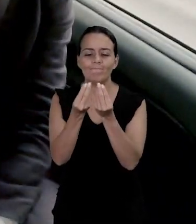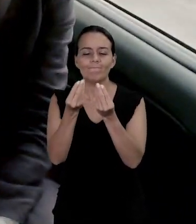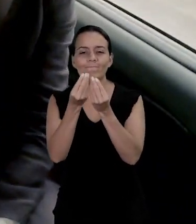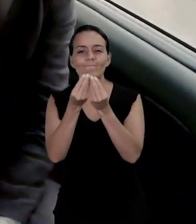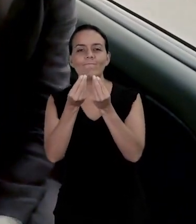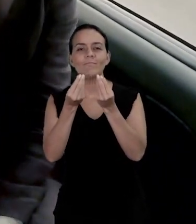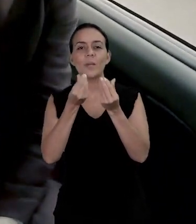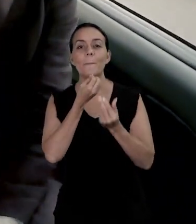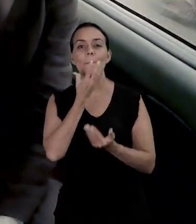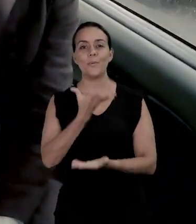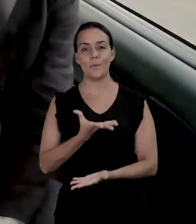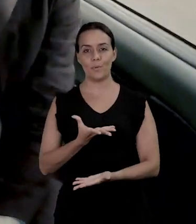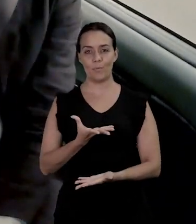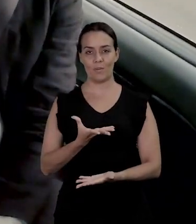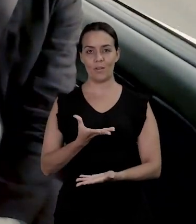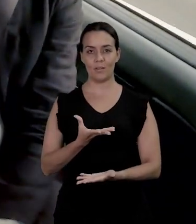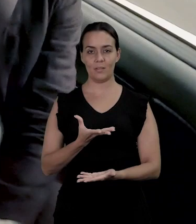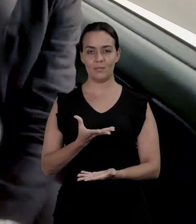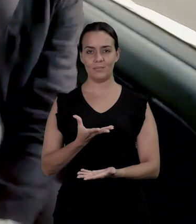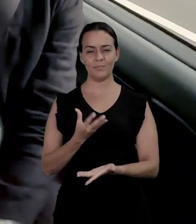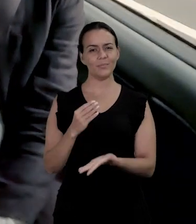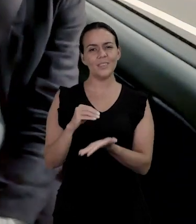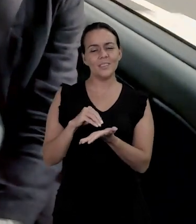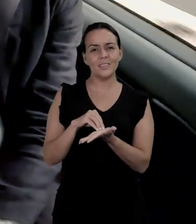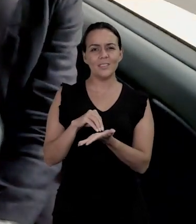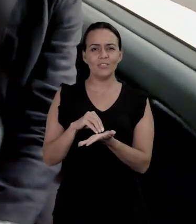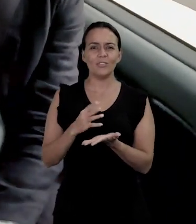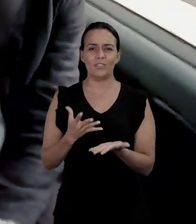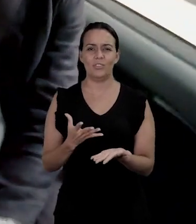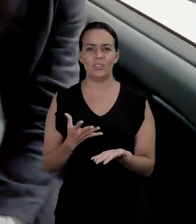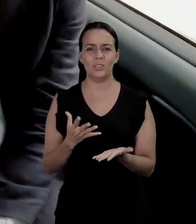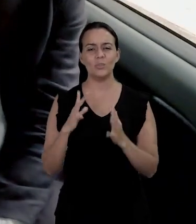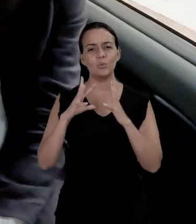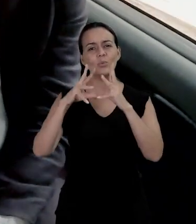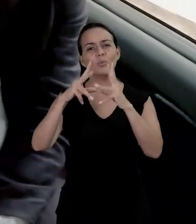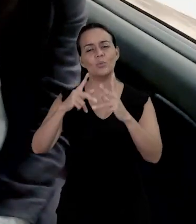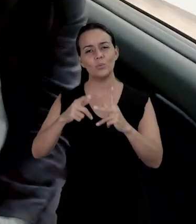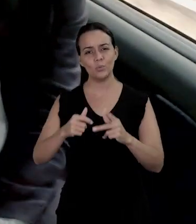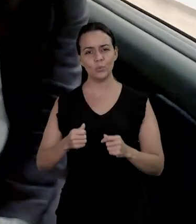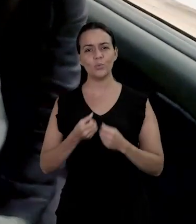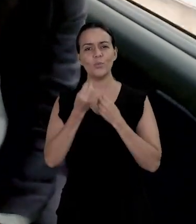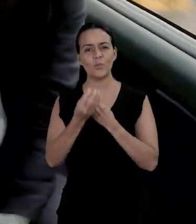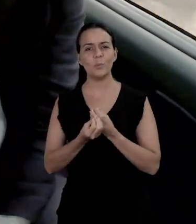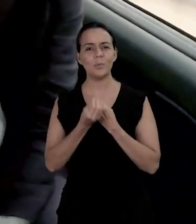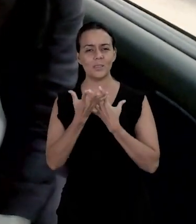vindo assim, batendo mais na coisa da dor mesmo, nessa angústia que a gente está vivendo.